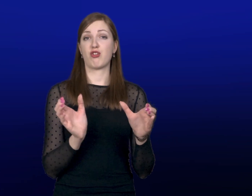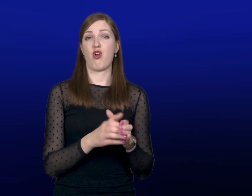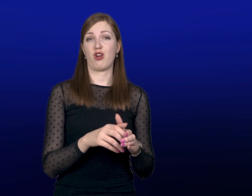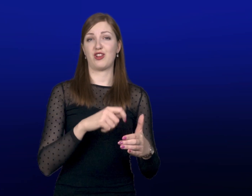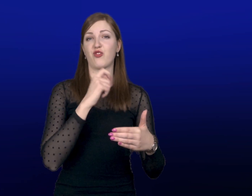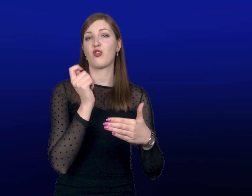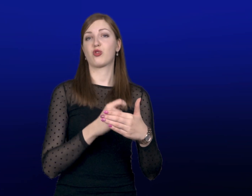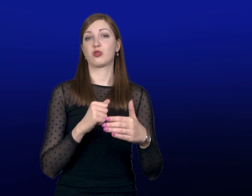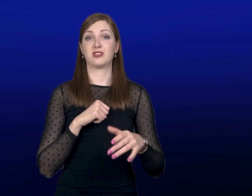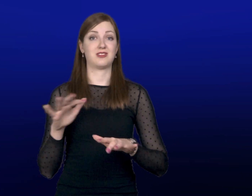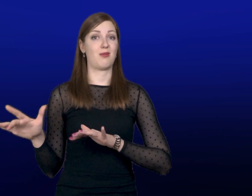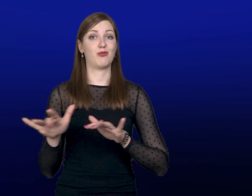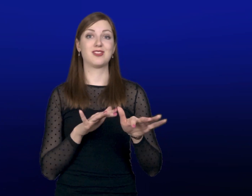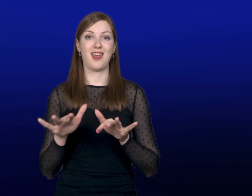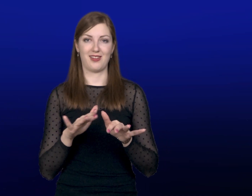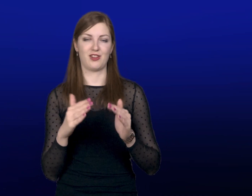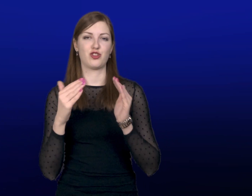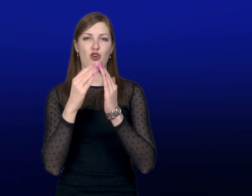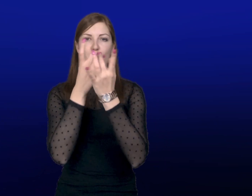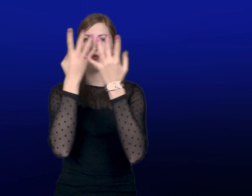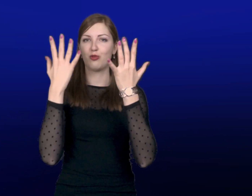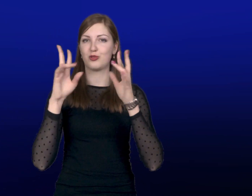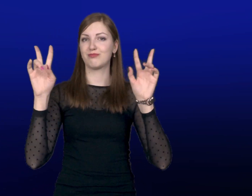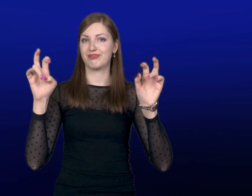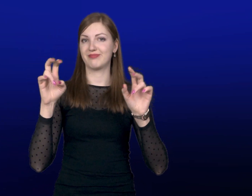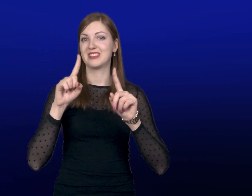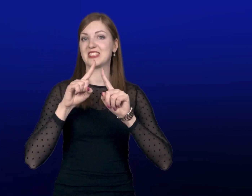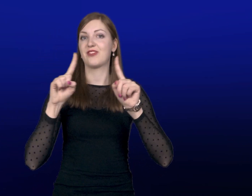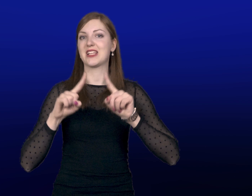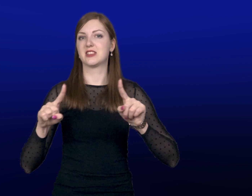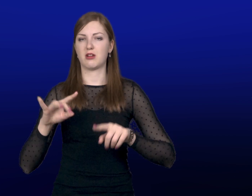Коллектив художественной самодеятельности ДК «Звезда»